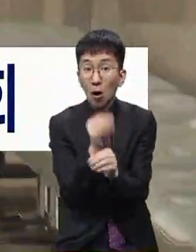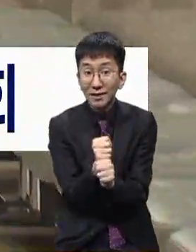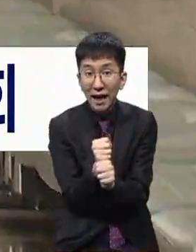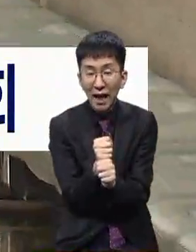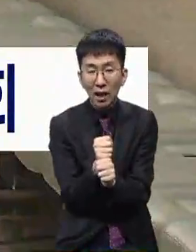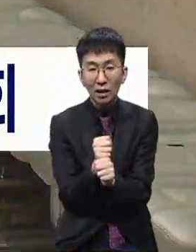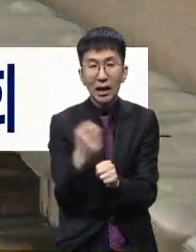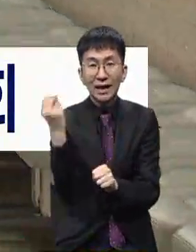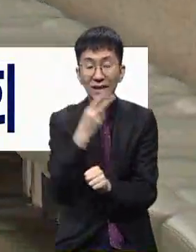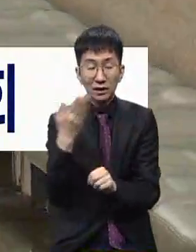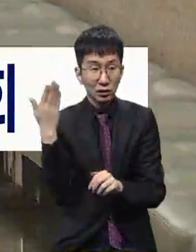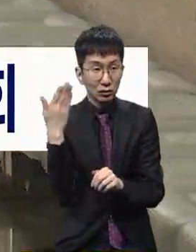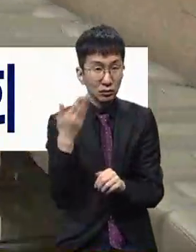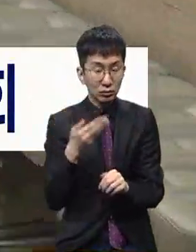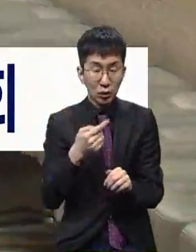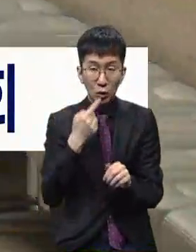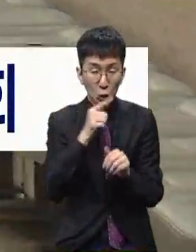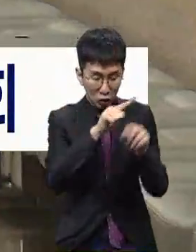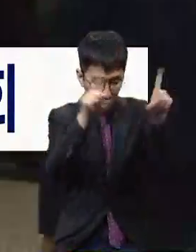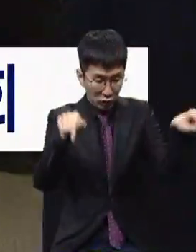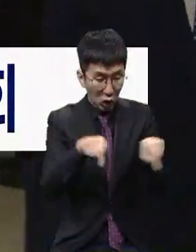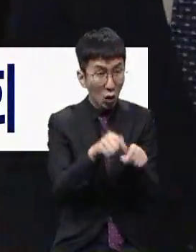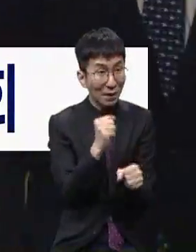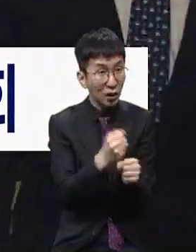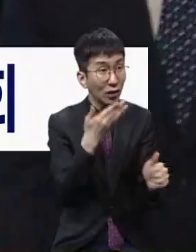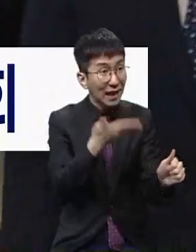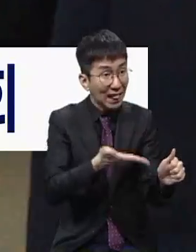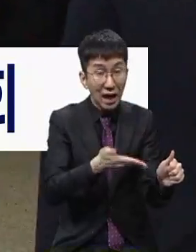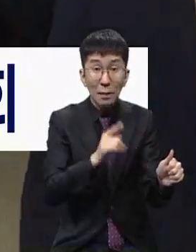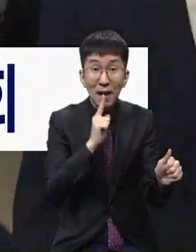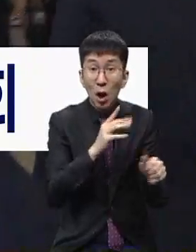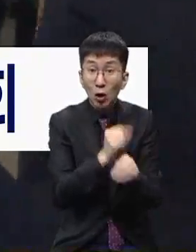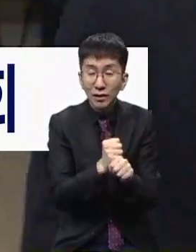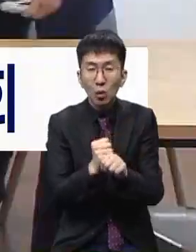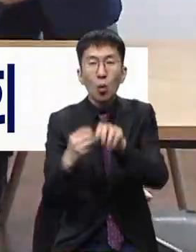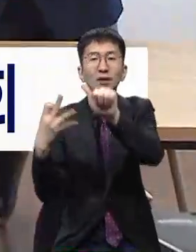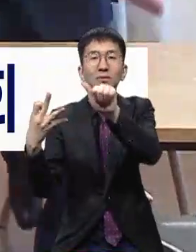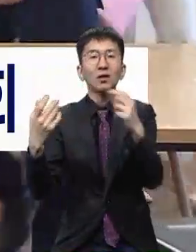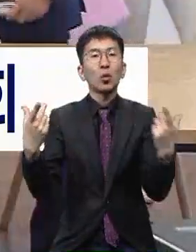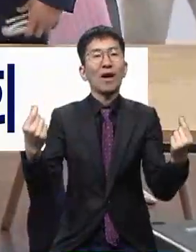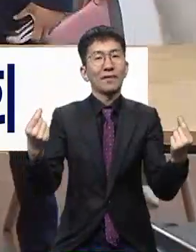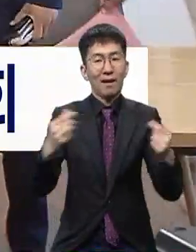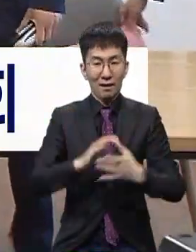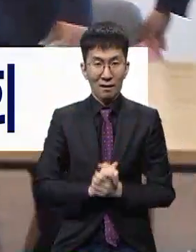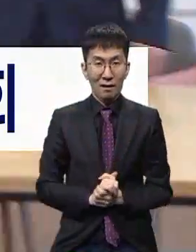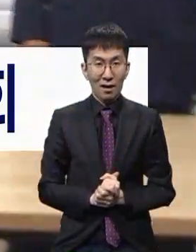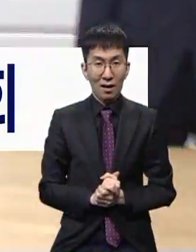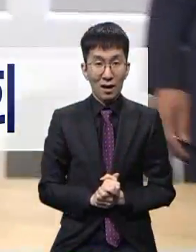요청 시한인 오는 14일에 잡힌 것으로 확인됐습니다. 이때까지 여야 합의가 이뤄지지 않으면 이